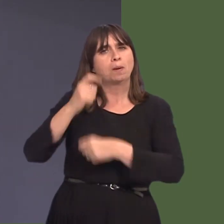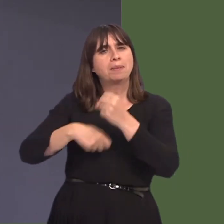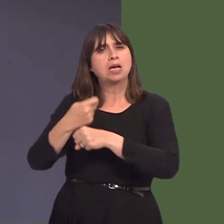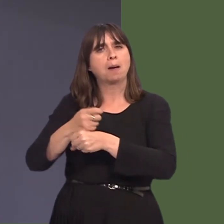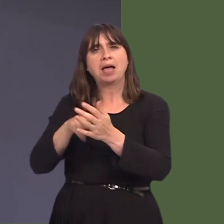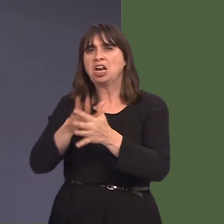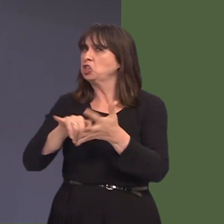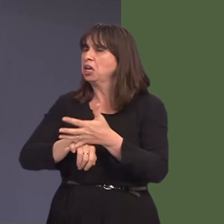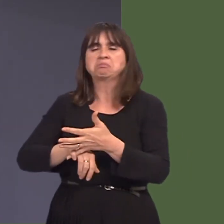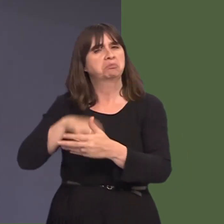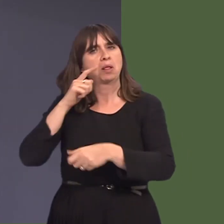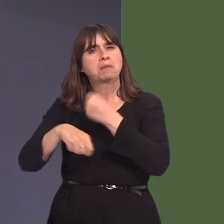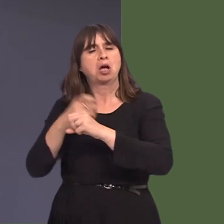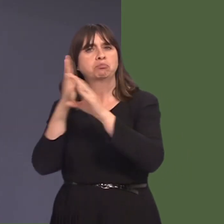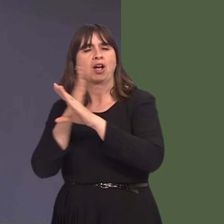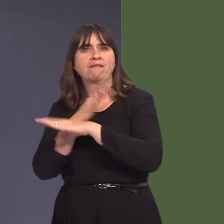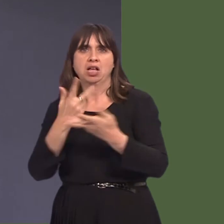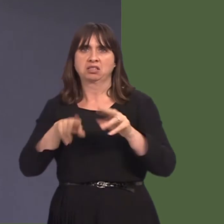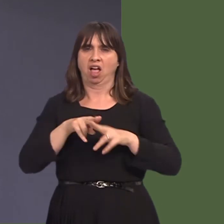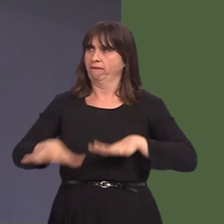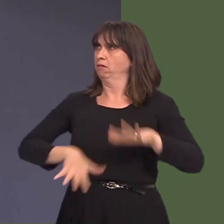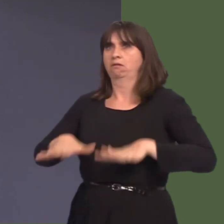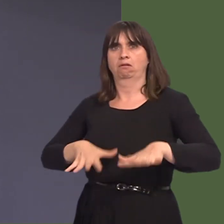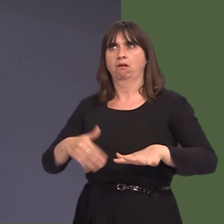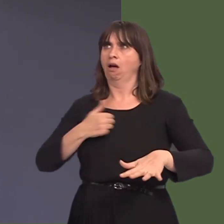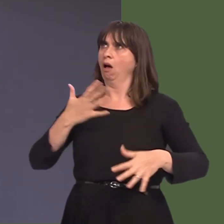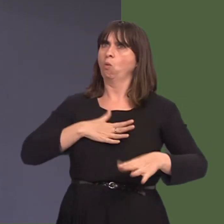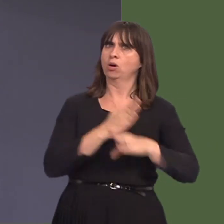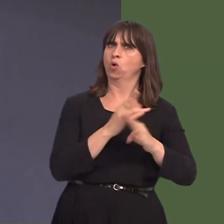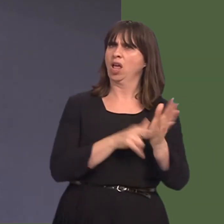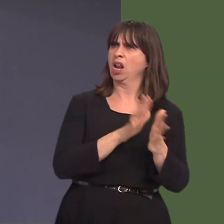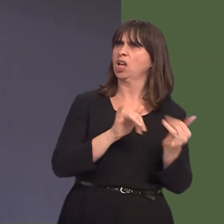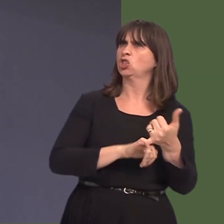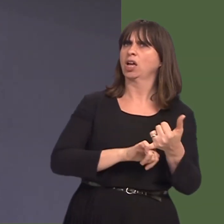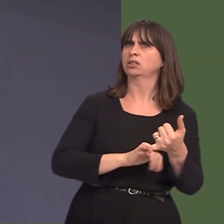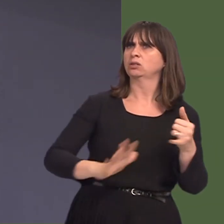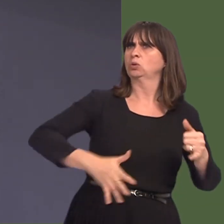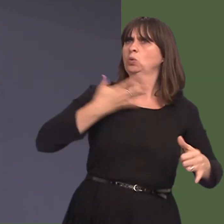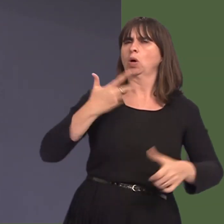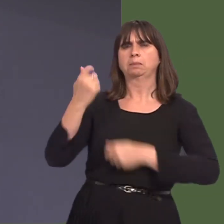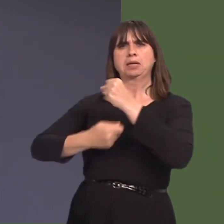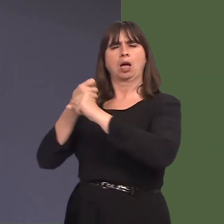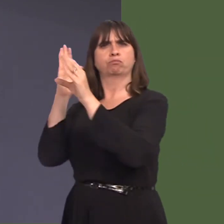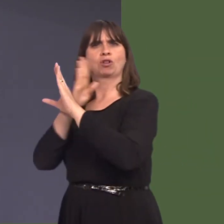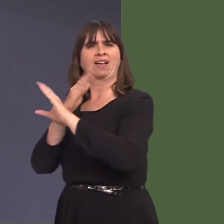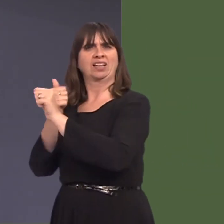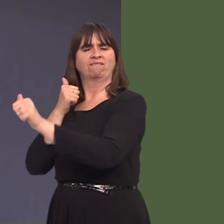symud oír gwasanaeth iechyd cenedlaethol iír sector breifat i weithio, rhywbeth maen nhw wedi bod yn gwbl glir nad ydyn nhw eisiau i ddigwydd.